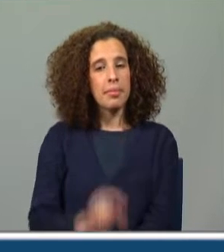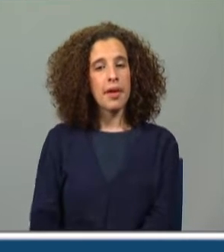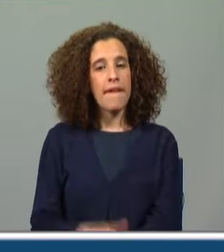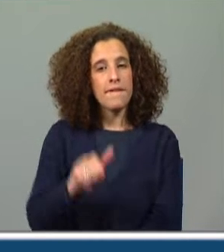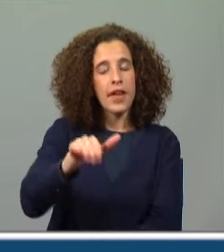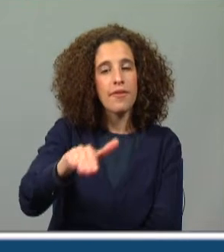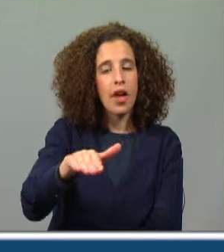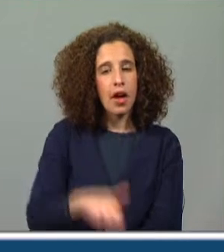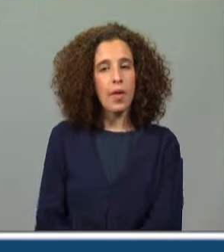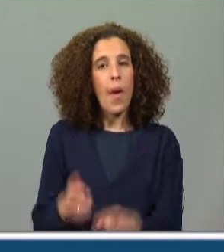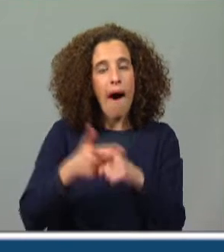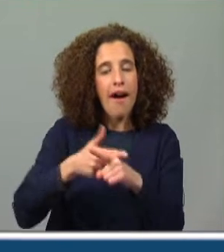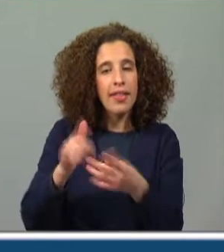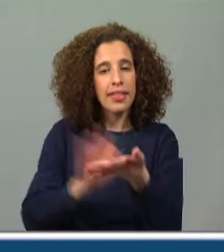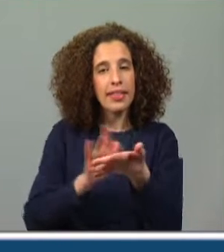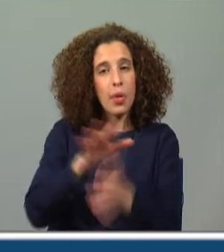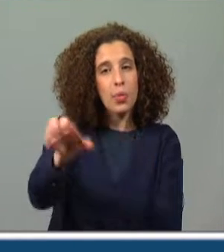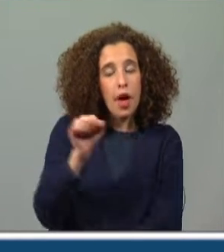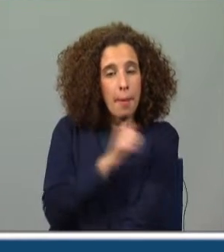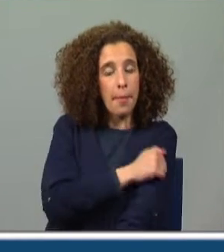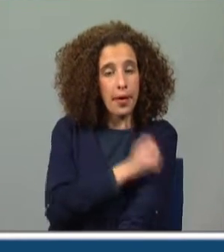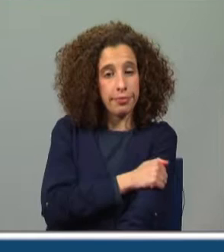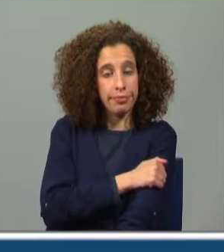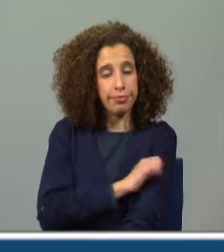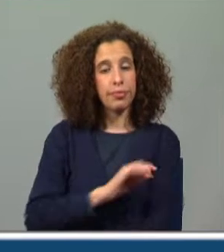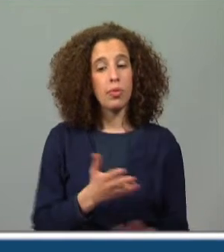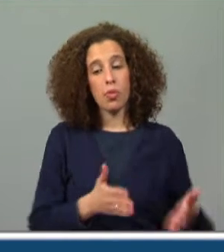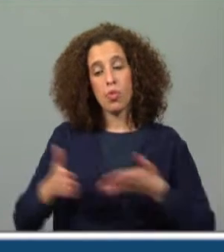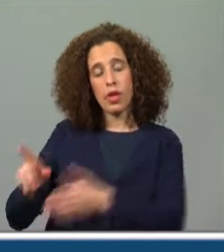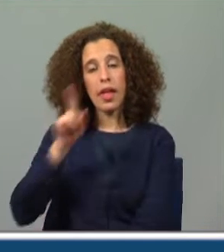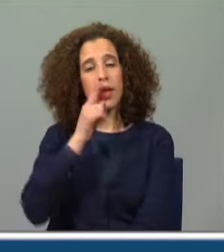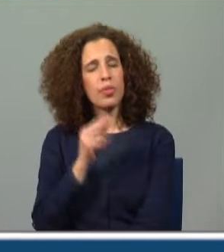entusiasmo levar o livro para casa por seu lado a menina responde a calmamente 把書帶回家的熱情少女從容應對他的身邊